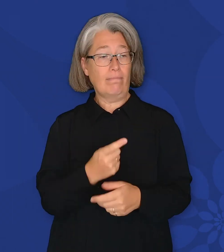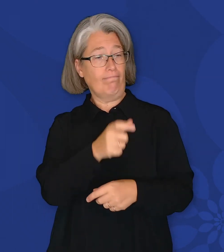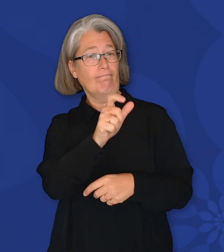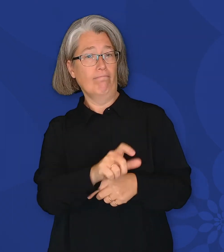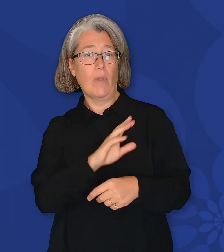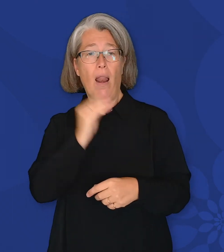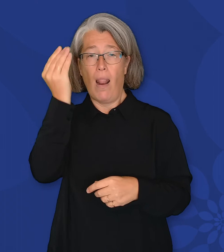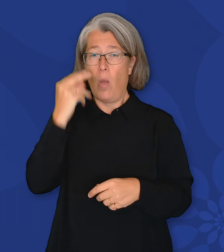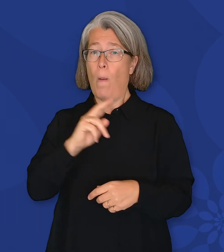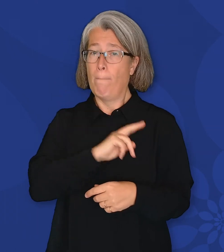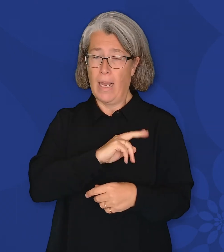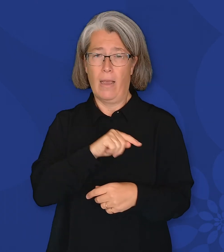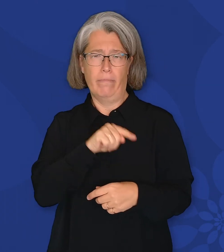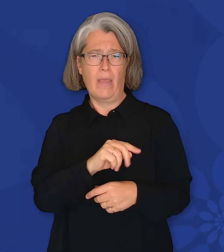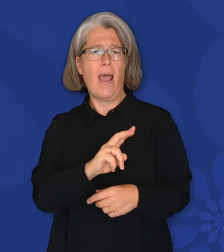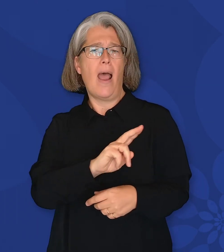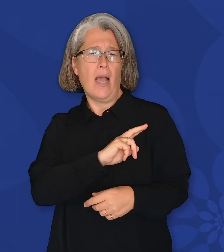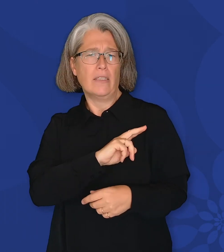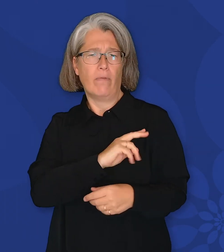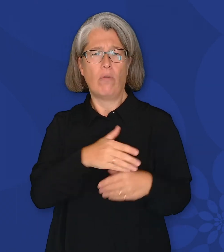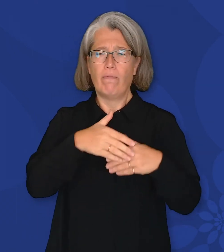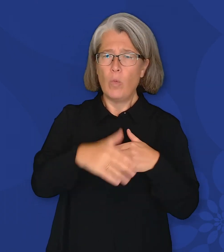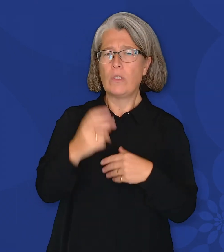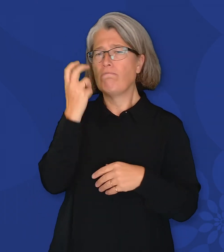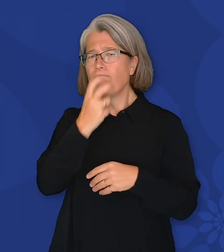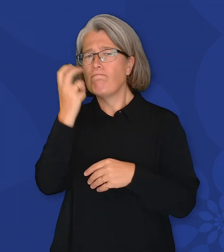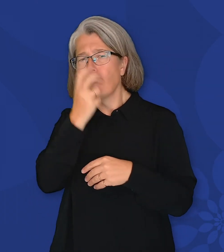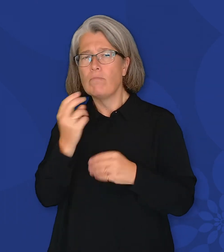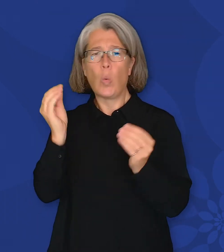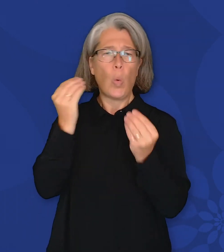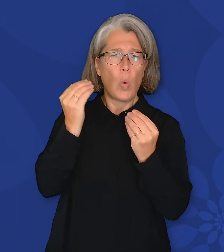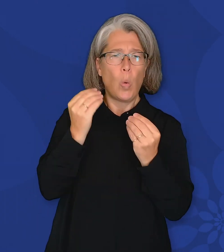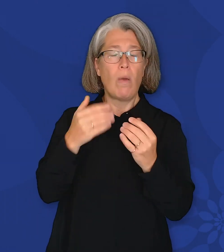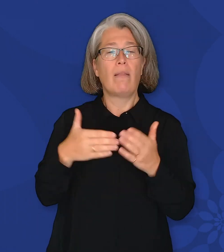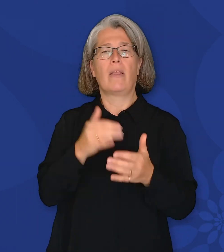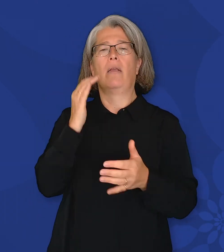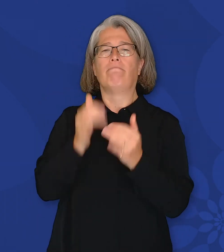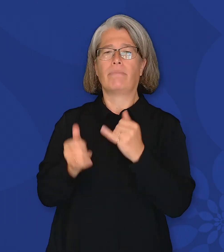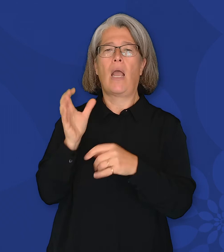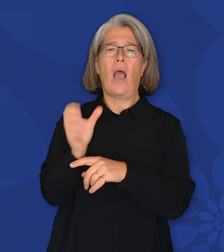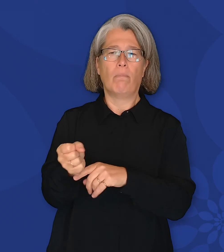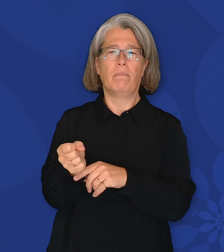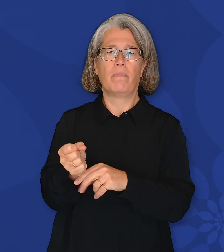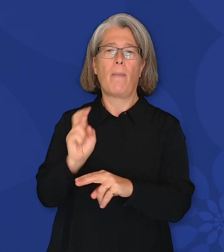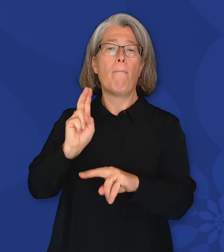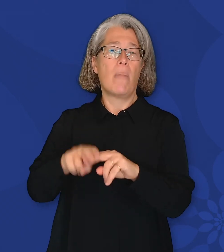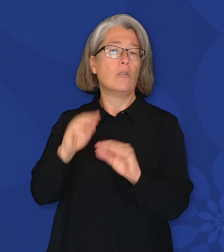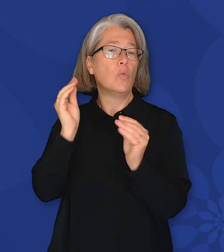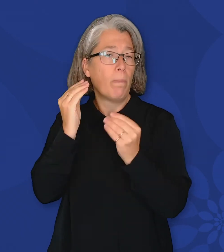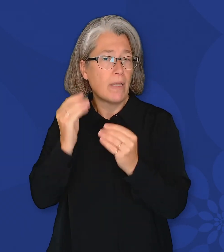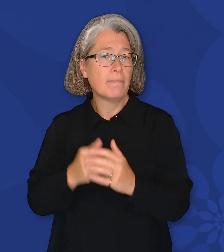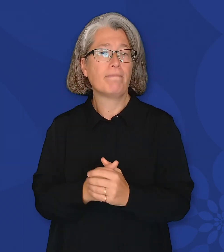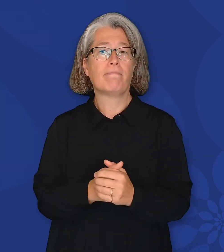Skyldigheten att söka till utbildning fortsätter tills den läropliktiga får en utbildningsplats.